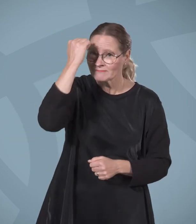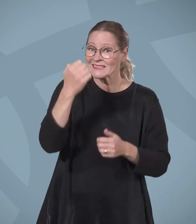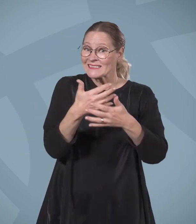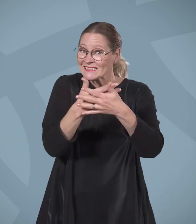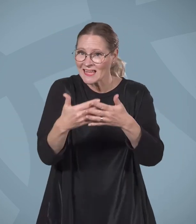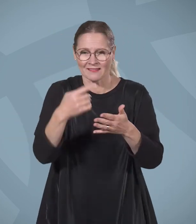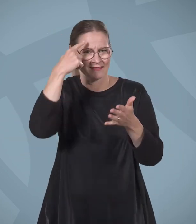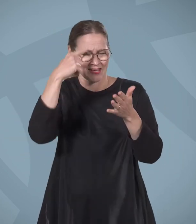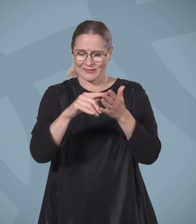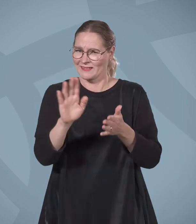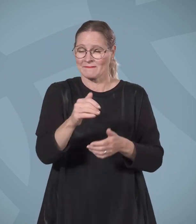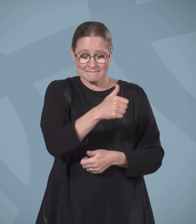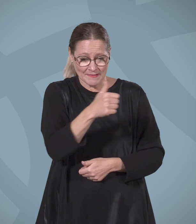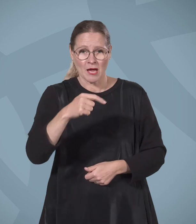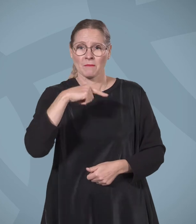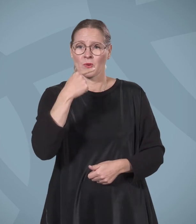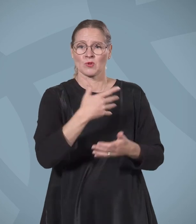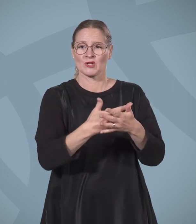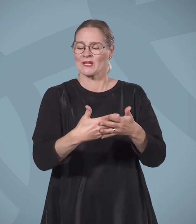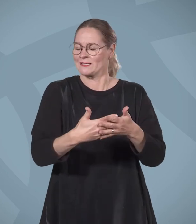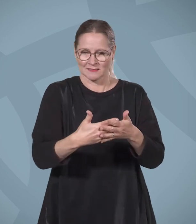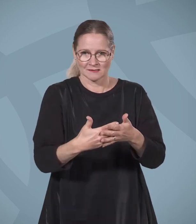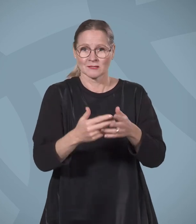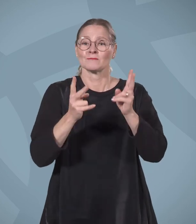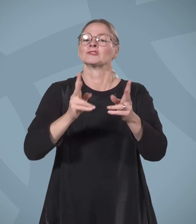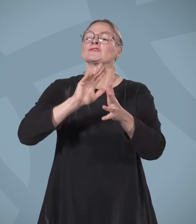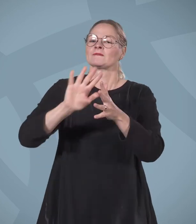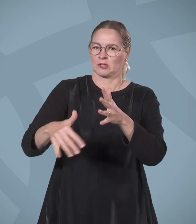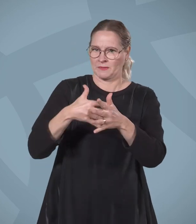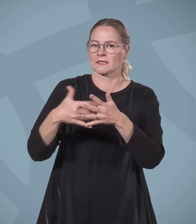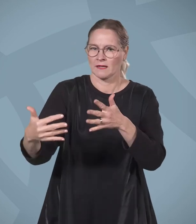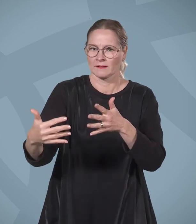että kieli ei tarkoita ainoastaan puhuttua kieltä, vaan myös viittomakieltä.